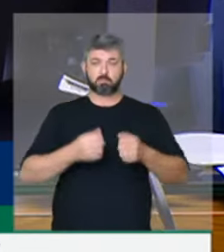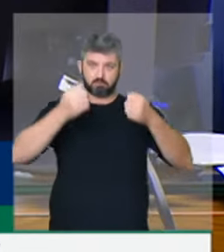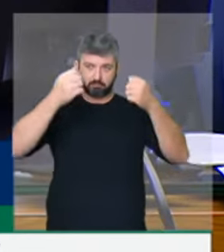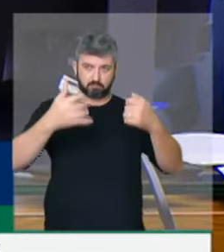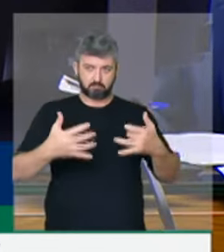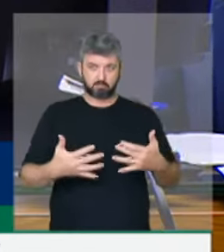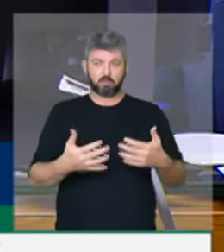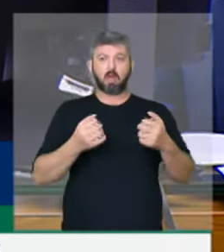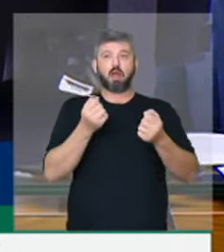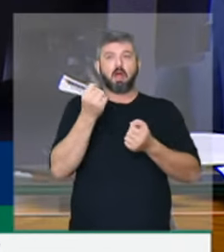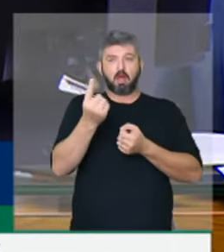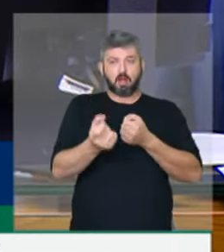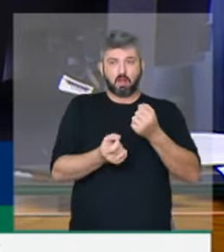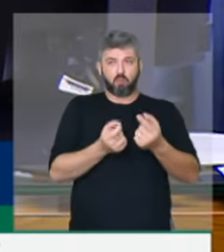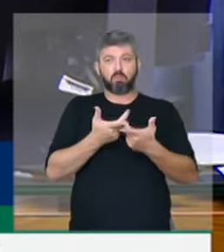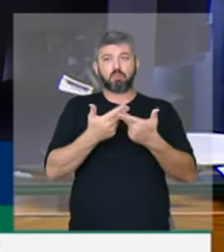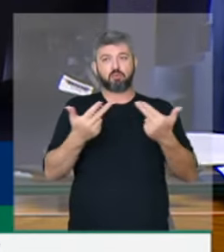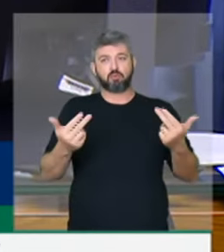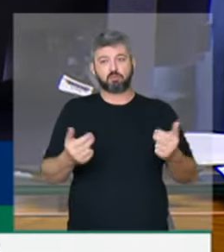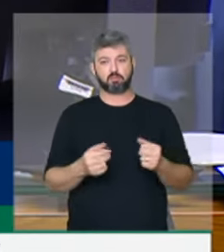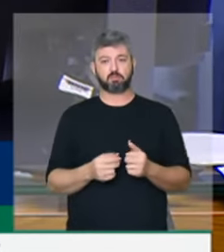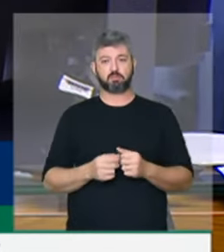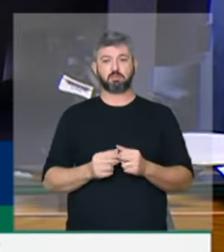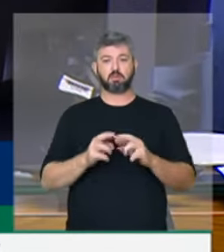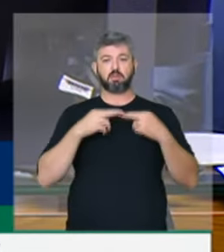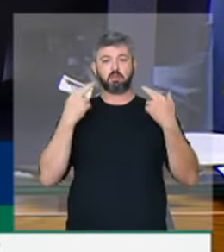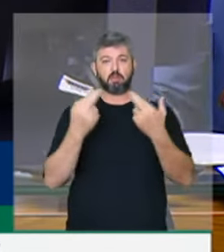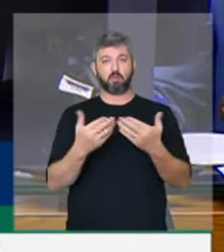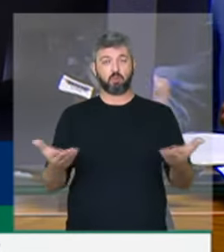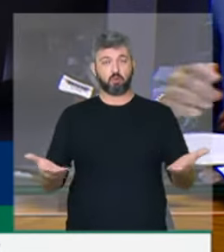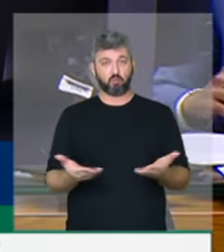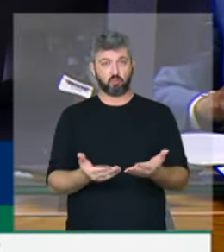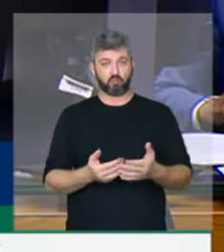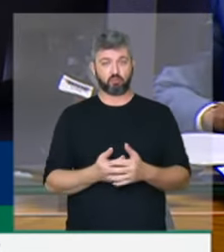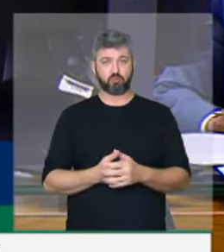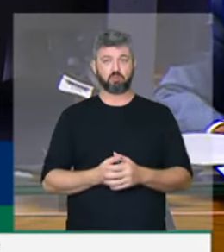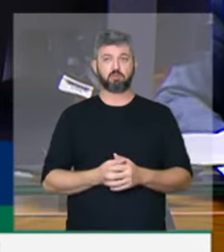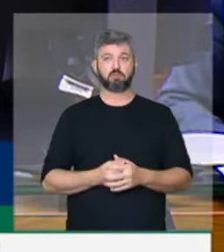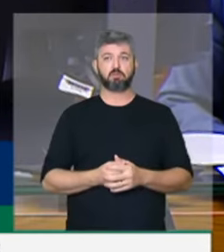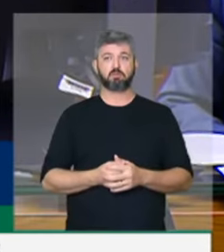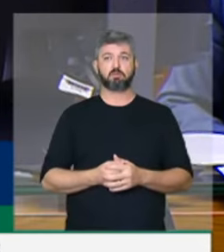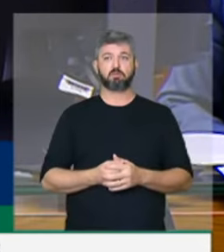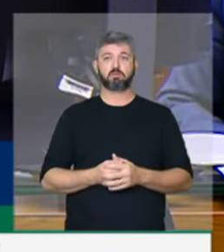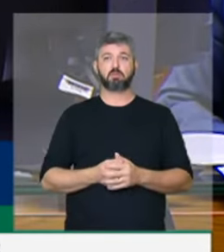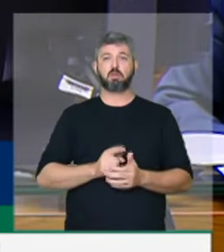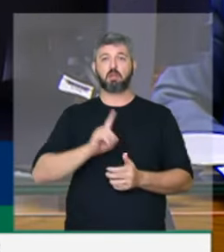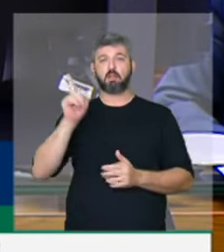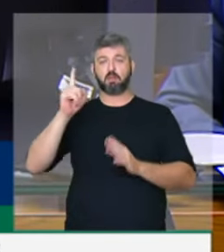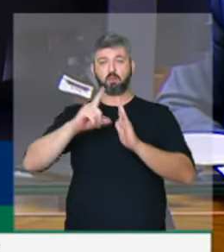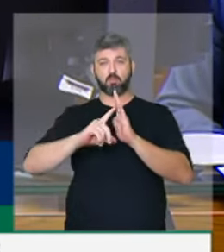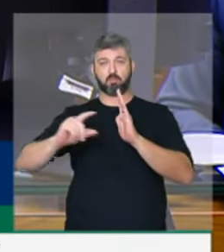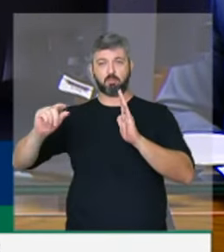RESPEITO DA NOSSA REUNIÃO... FEITA HOJE NO PALÁCIO DO ALVORADA COM... COM O PRESIDENTE DA REPÚBLICA, O PRESIDENTE DOS OUTROS PODERES,